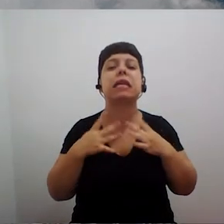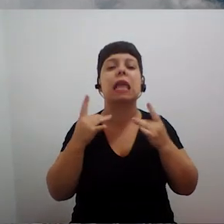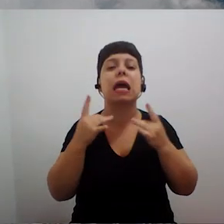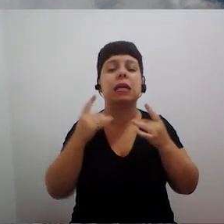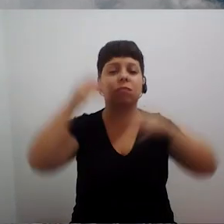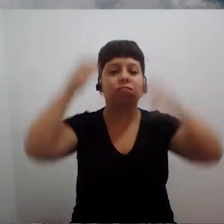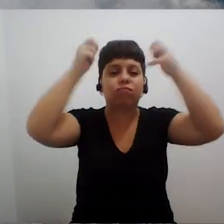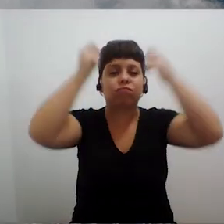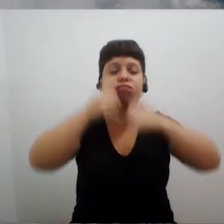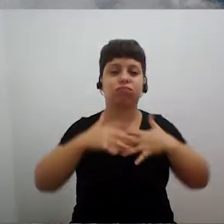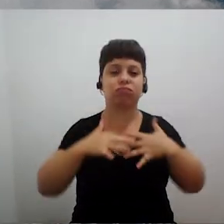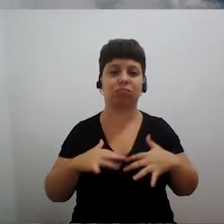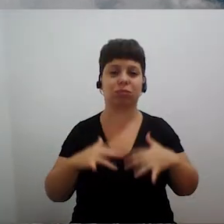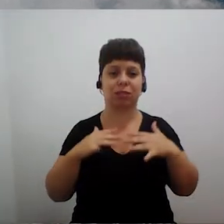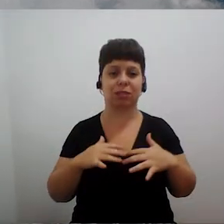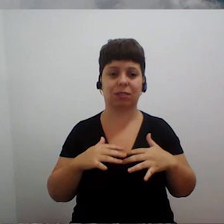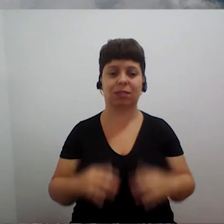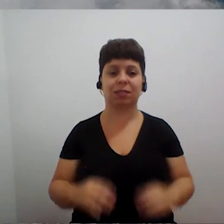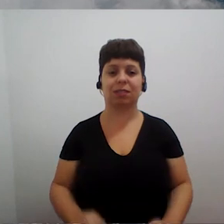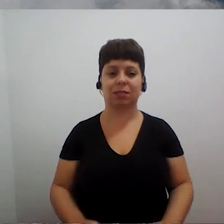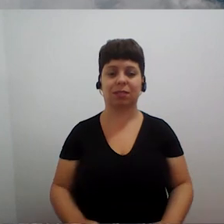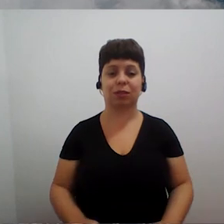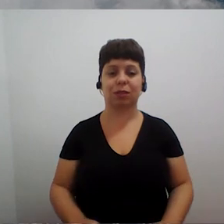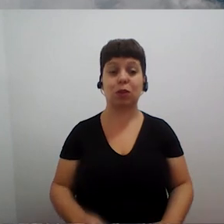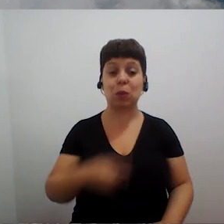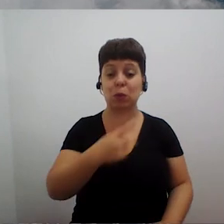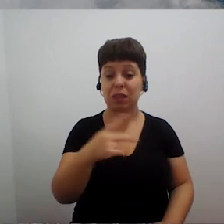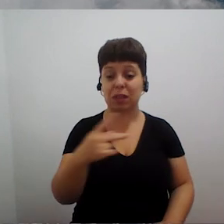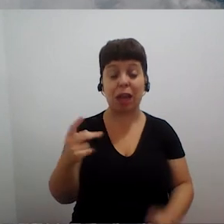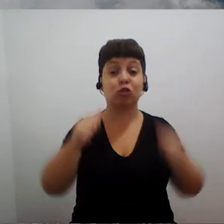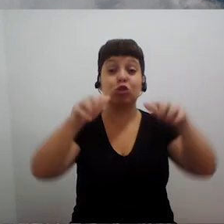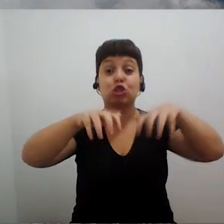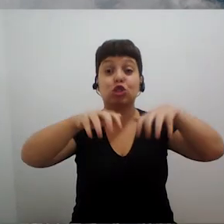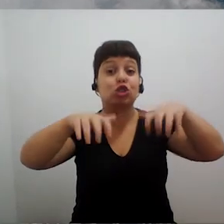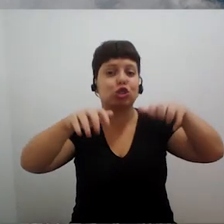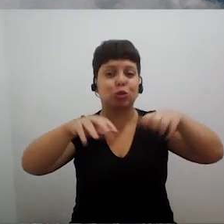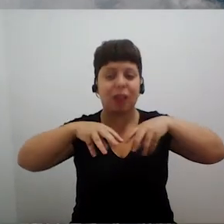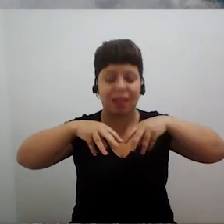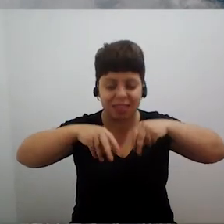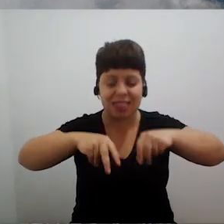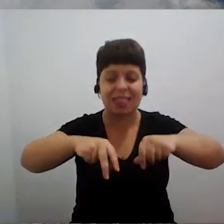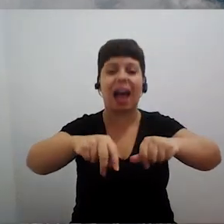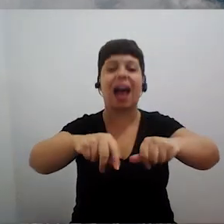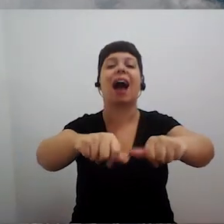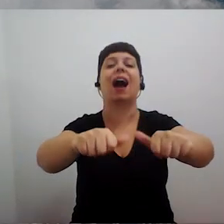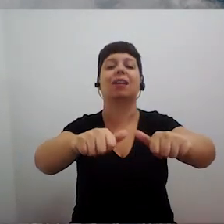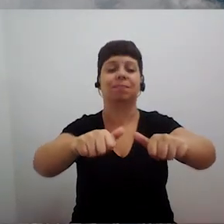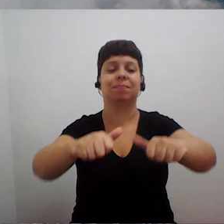o eterno para ti seu "vou no tesouro" os seus para dar a chuva a tua terra no seu tempo assim como